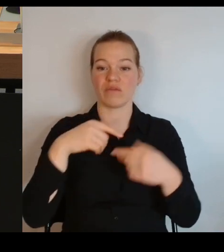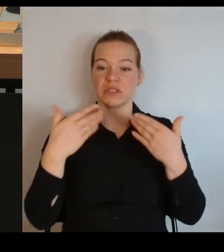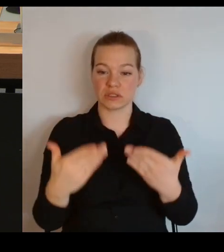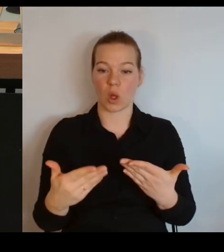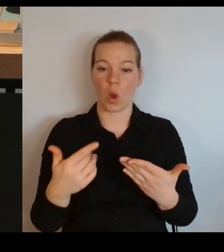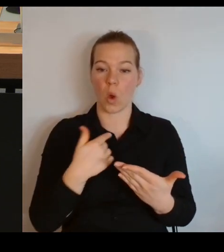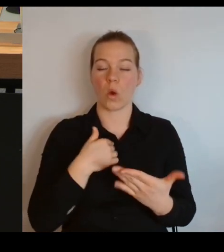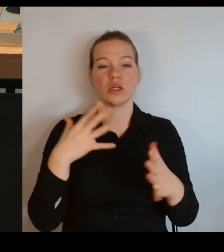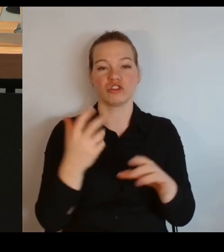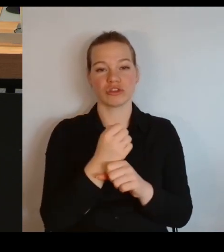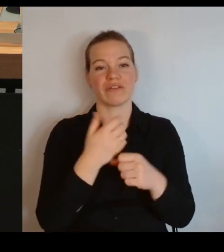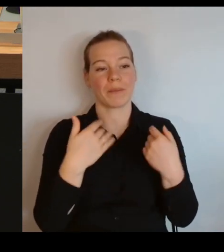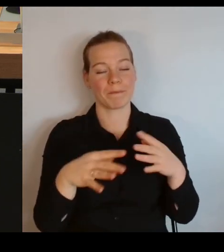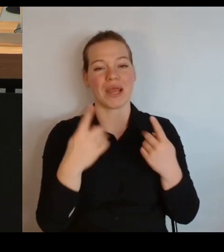Berlinerinnen und Berliner.